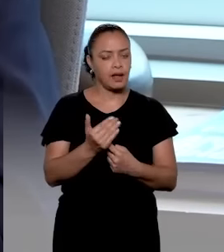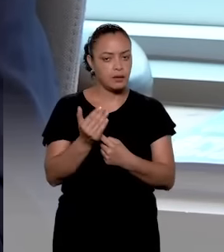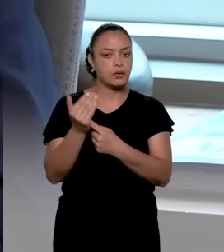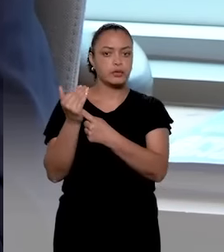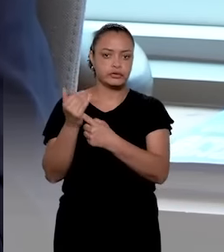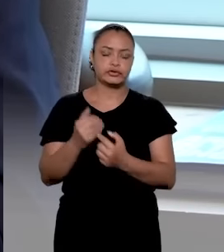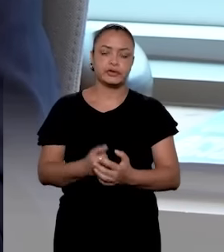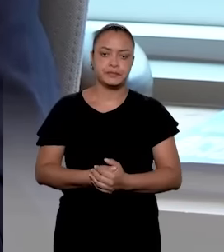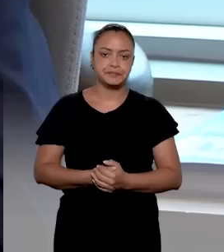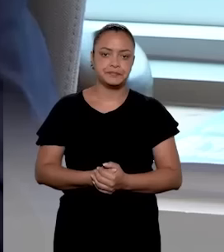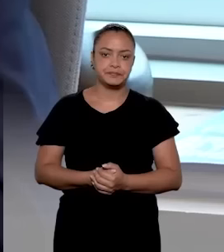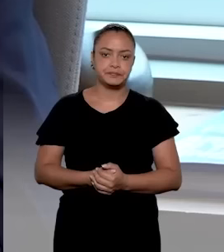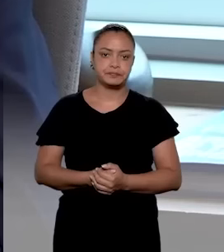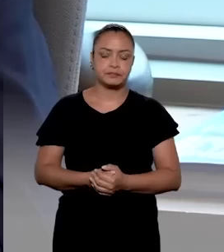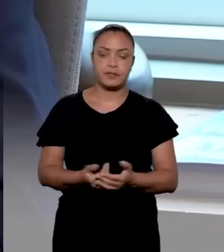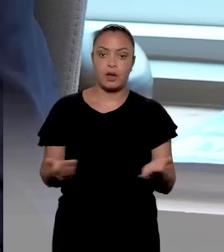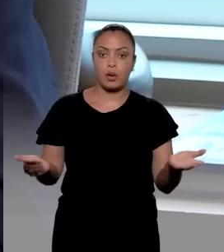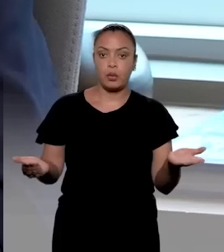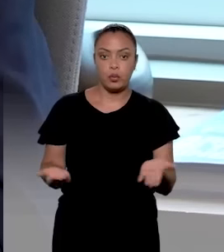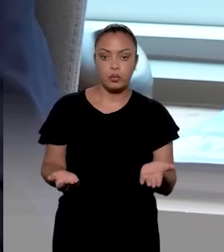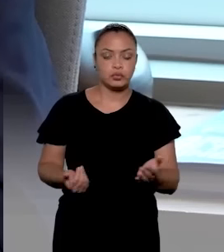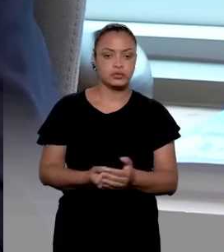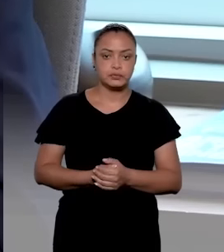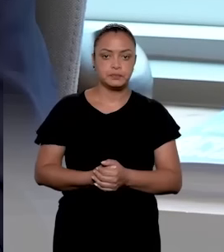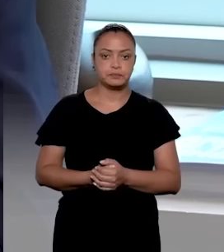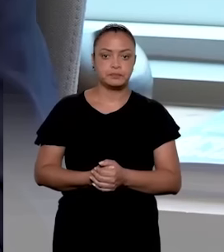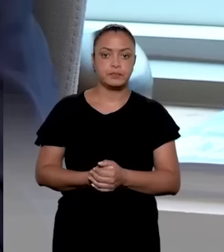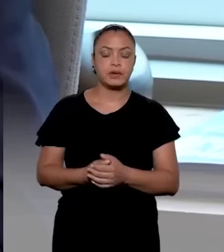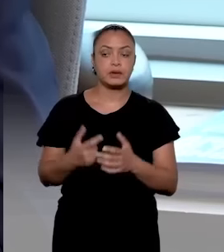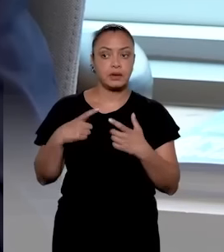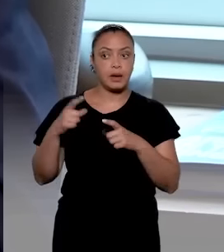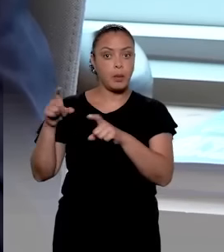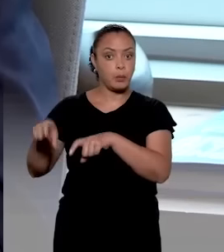Terceiro, tecnologia, não é? Hoje tem coisas notáveis,